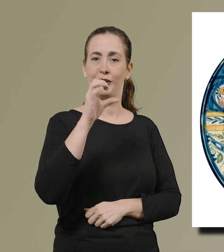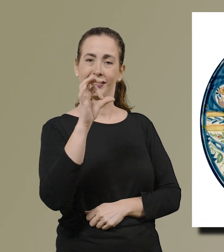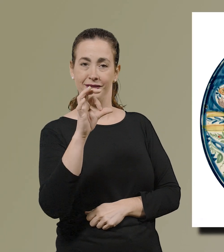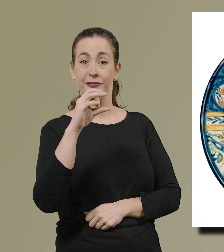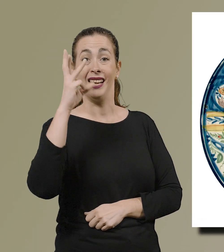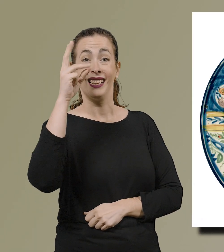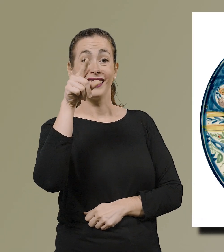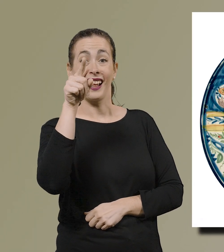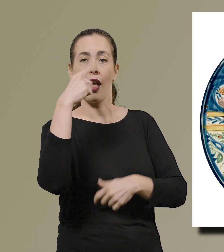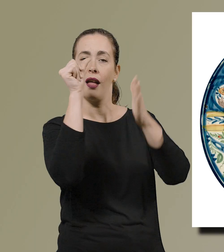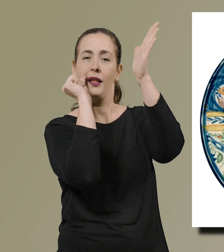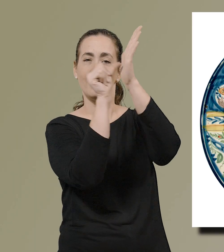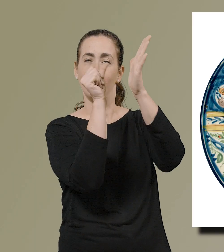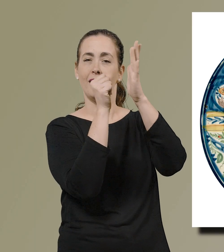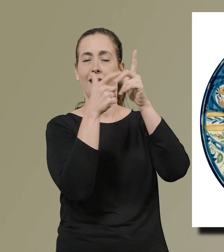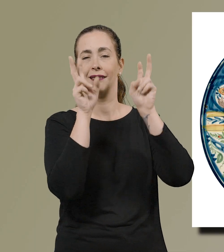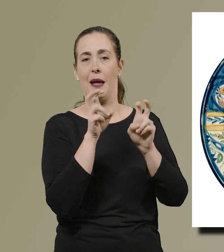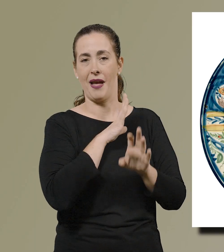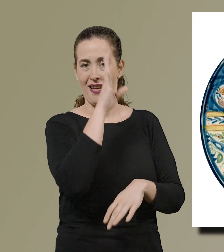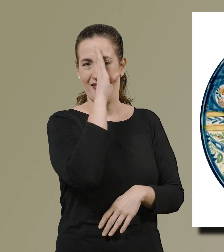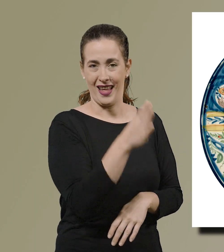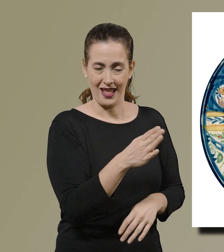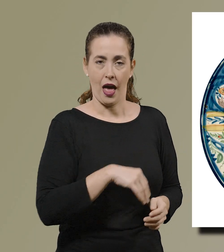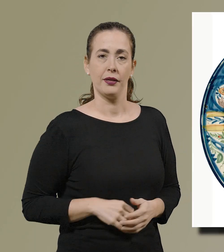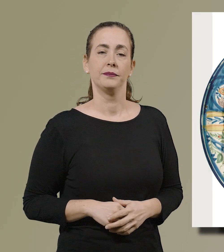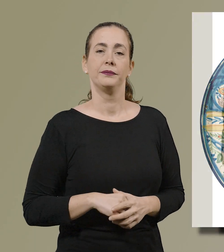i un tercer, amb una inscripció de fidelitat.